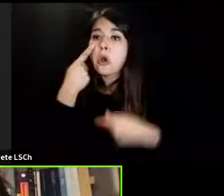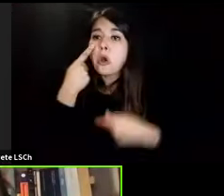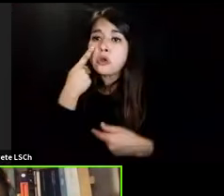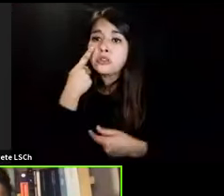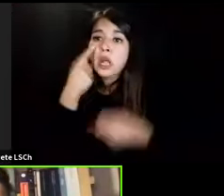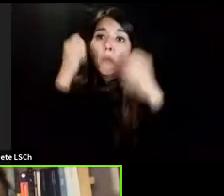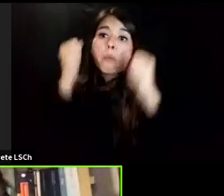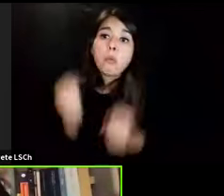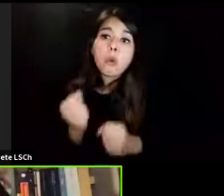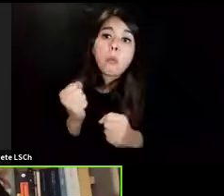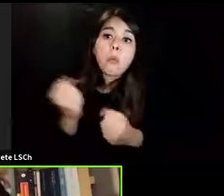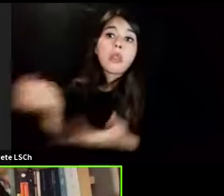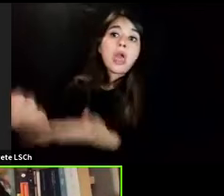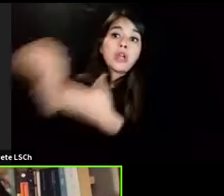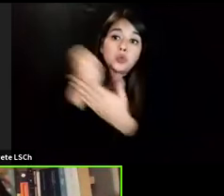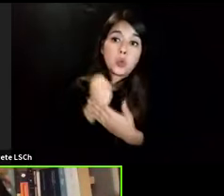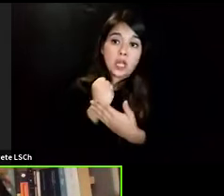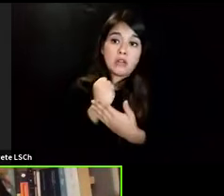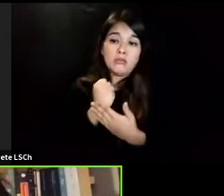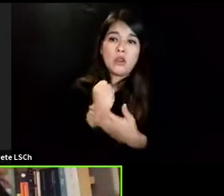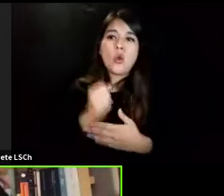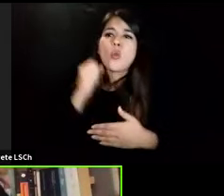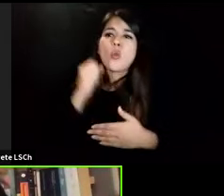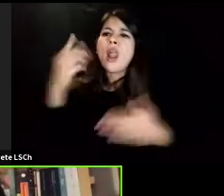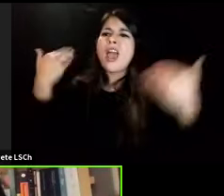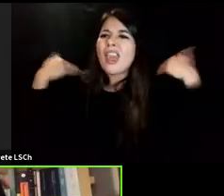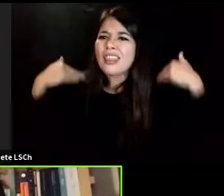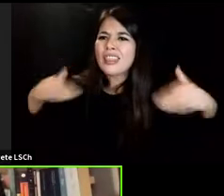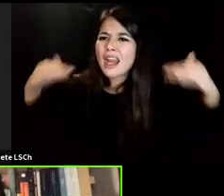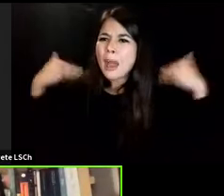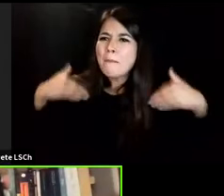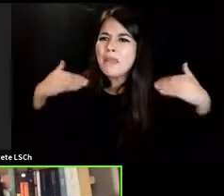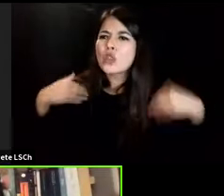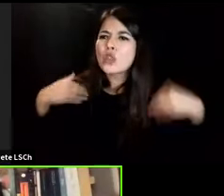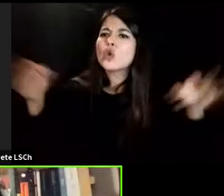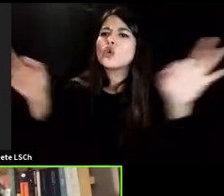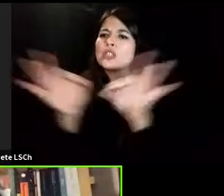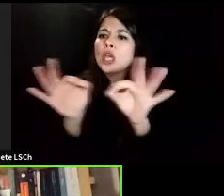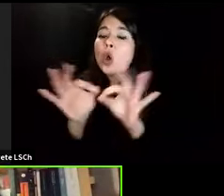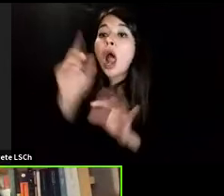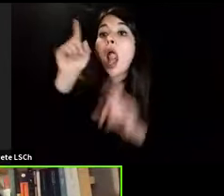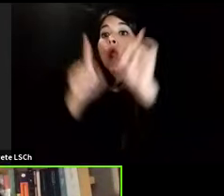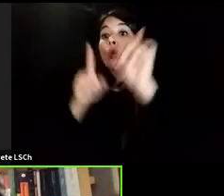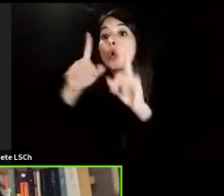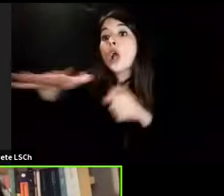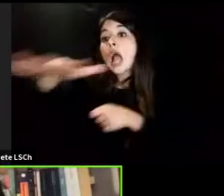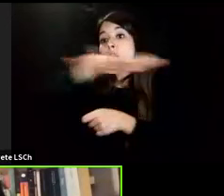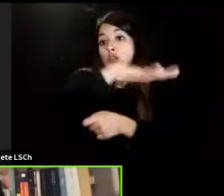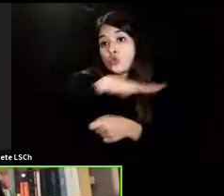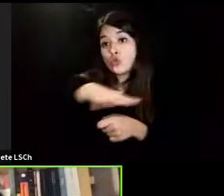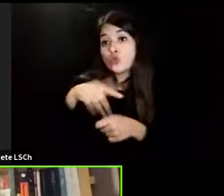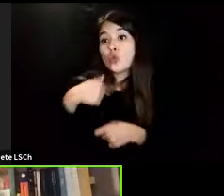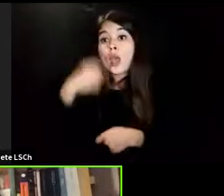sí y qué tipo de entrenamiento se les puede sugerir en muchos casos yo entiendo que las productoras trabajan